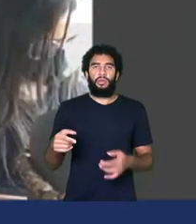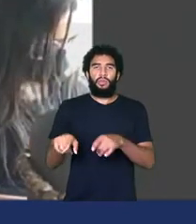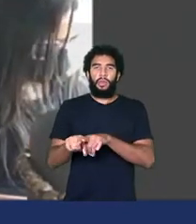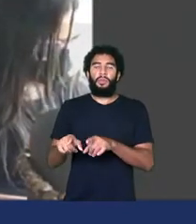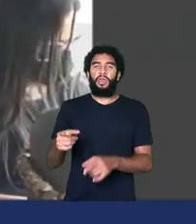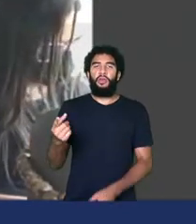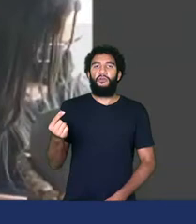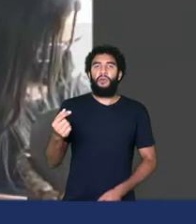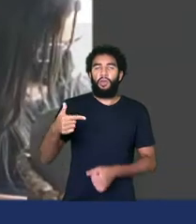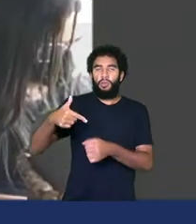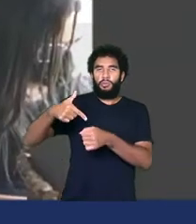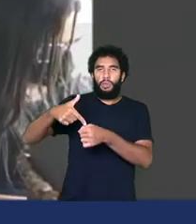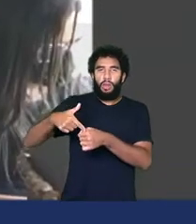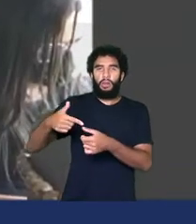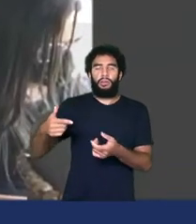NACIONAL, O NOSSO PREÇO DO COMBUSTÍVEL NACIONAL ESTÁ